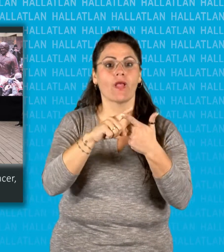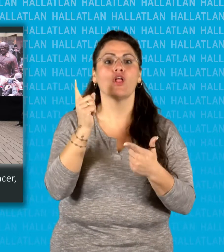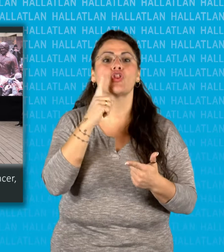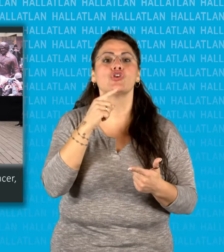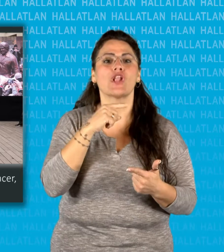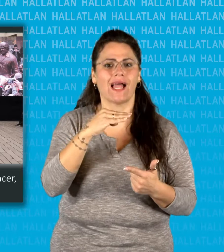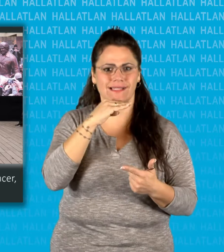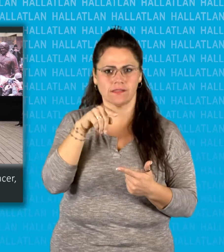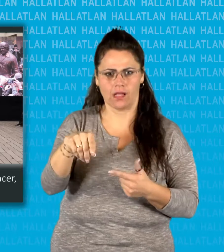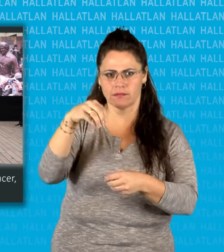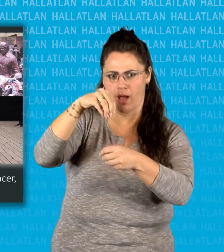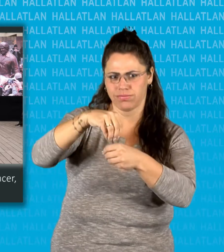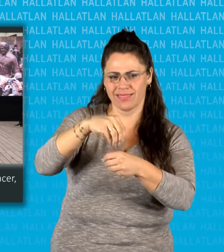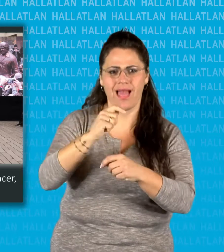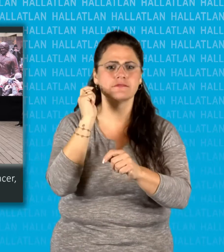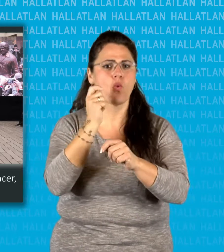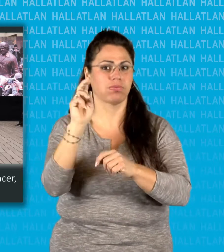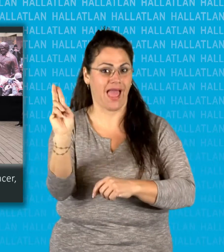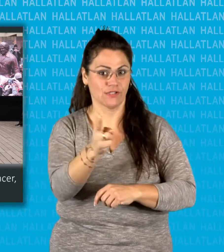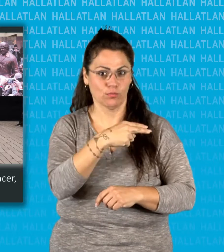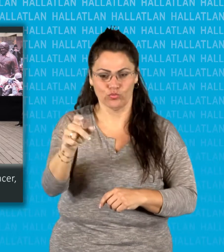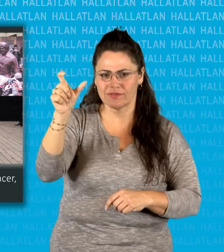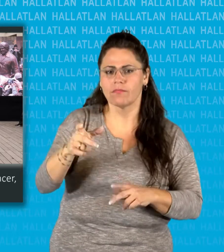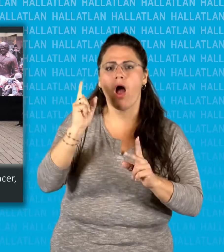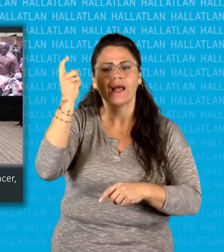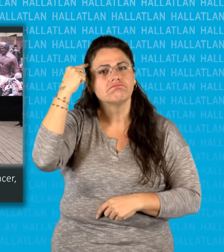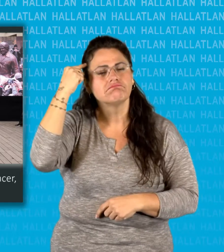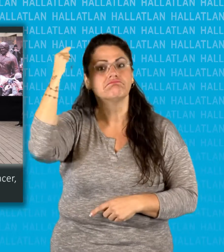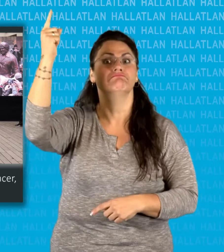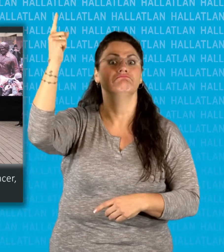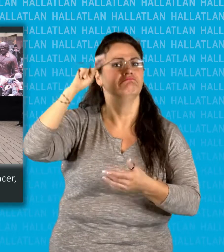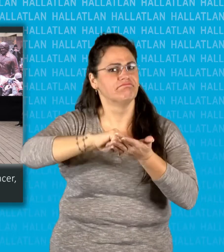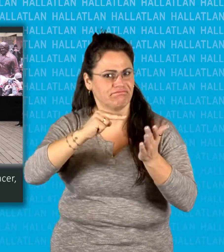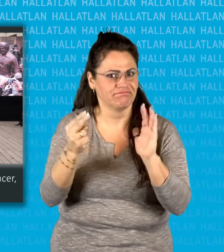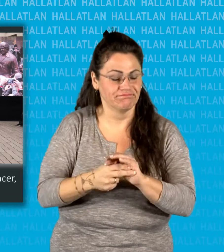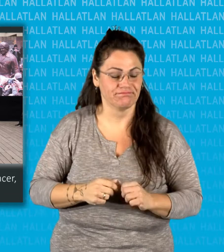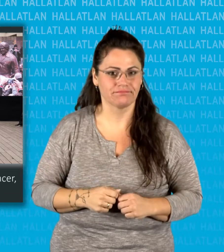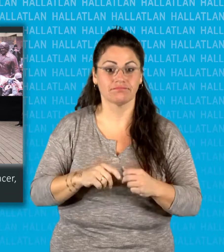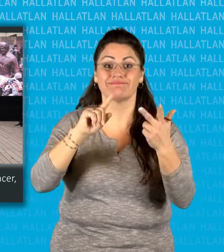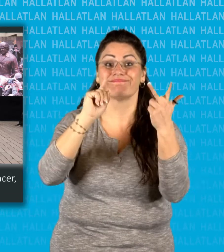Tasnádi Szandra szobrászművész, a mű alkotója és